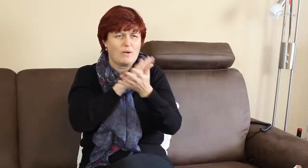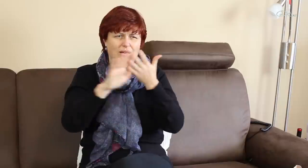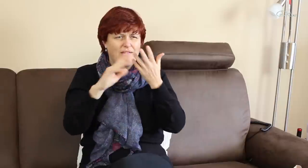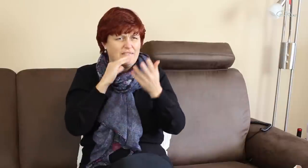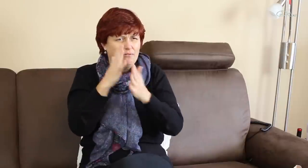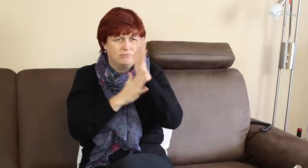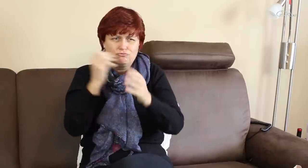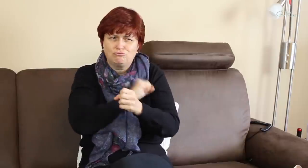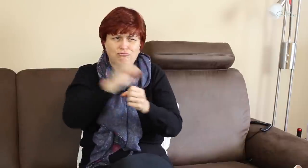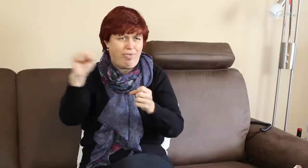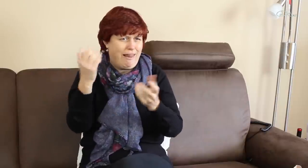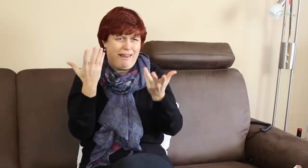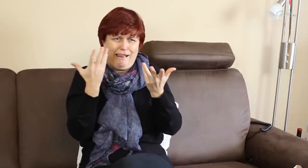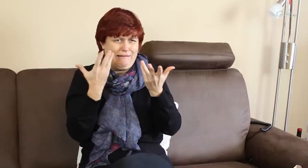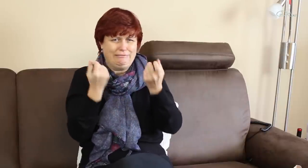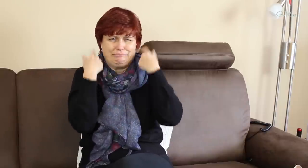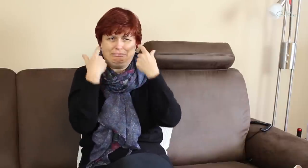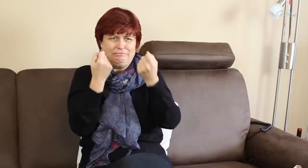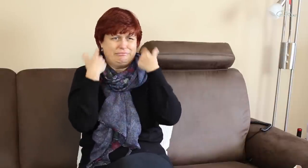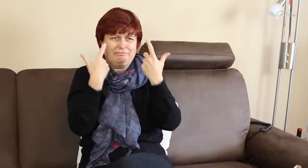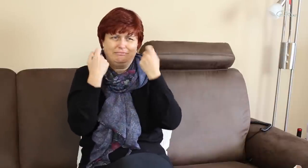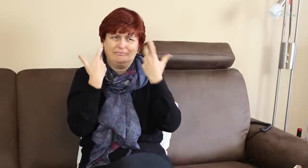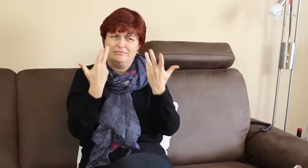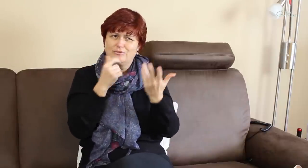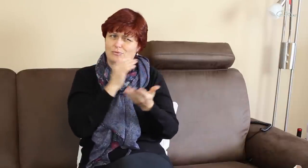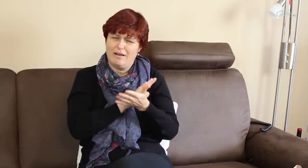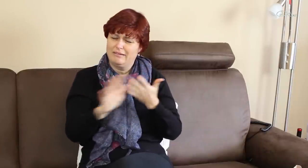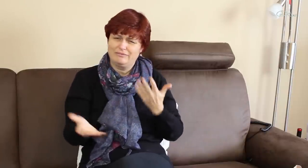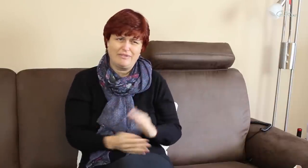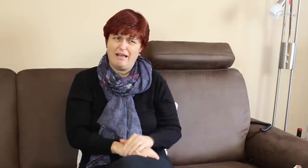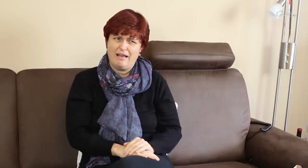Es ist anstrengend immer allen Bescheid zu sagen. Alle gebärden so schnell, das ist nicht so einfach.